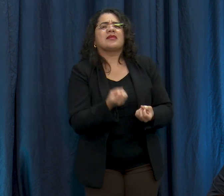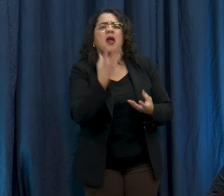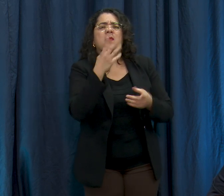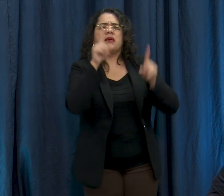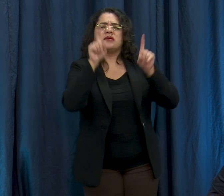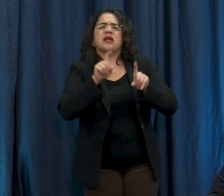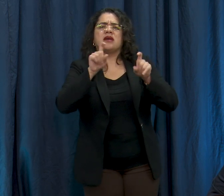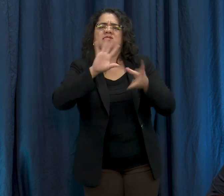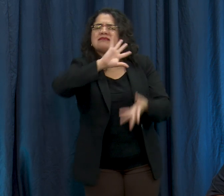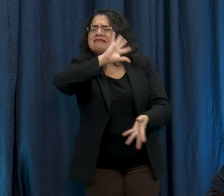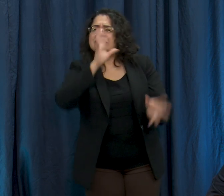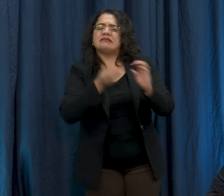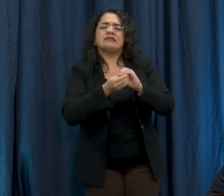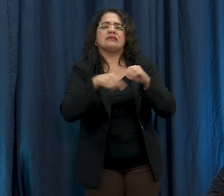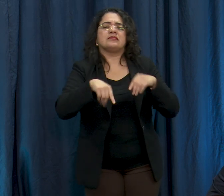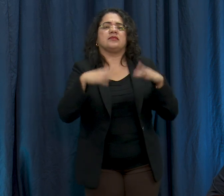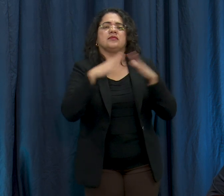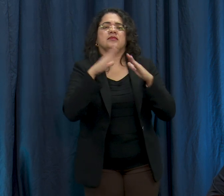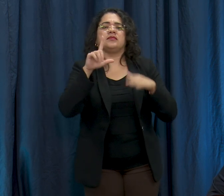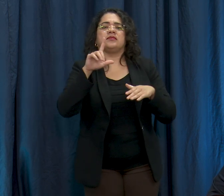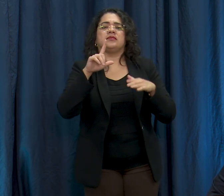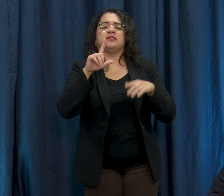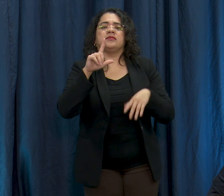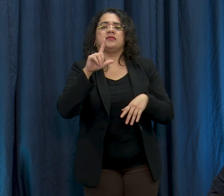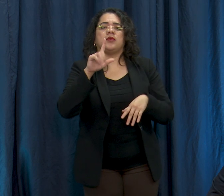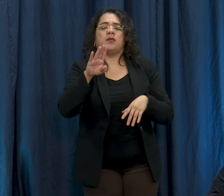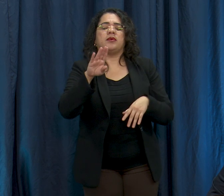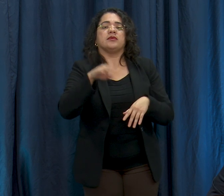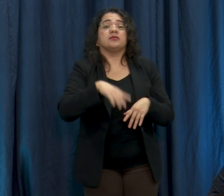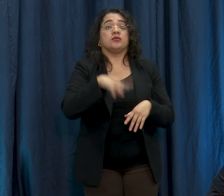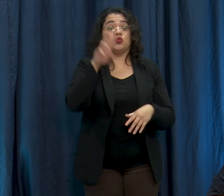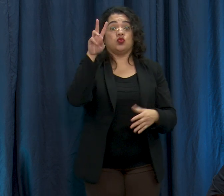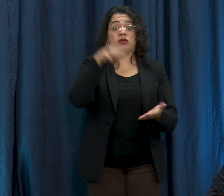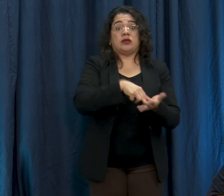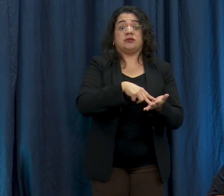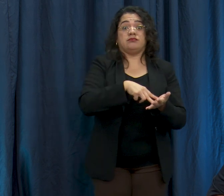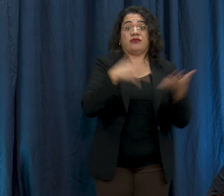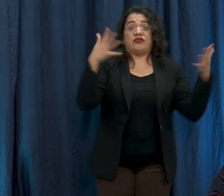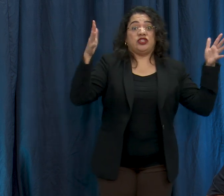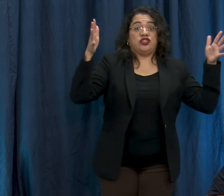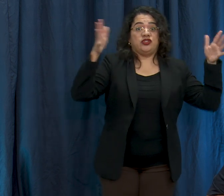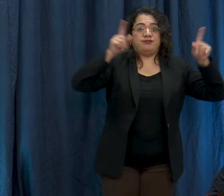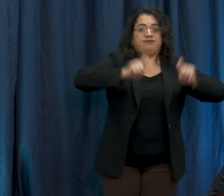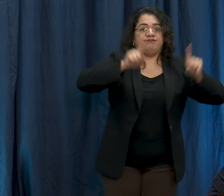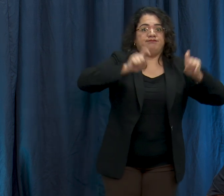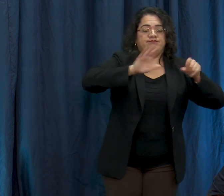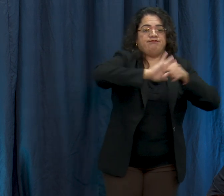ciudad y aproximadamente an sido como dos mil pero clarin estimated s hacer